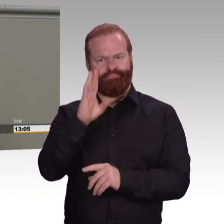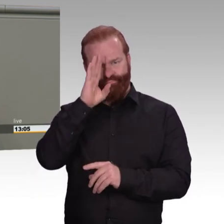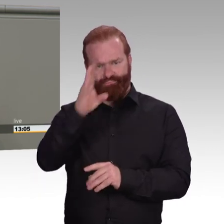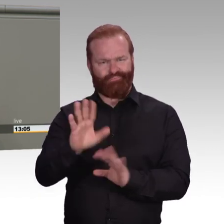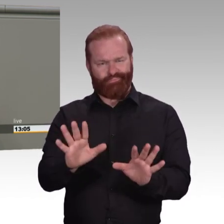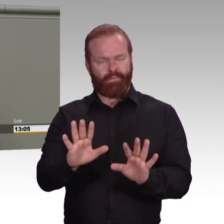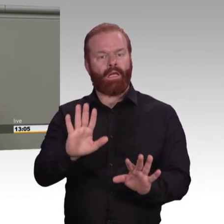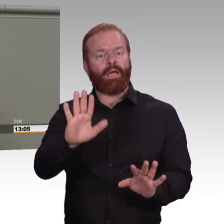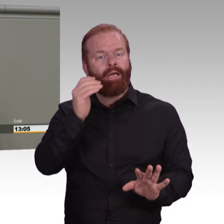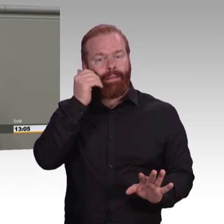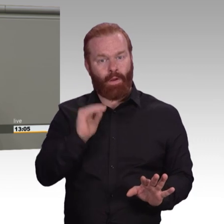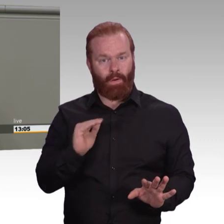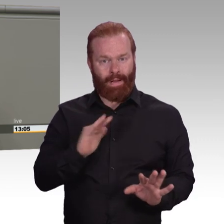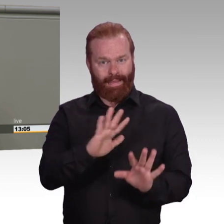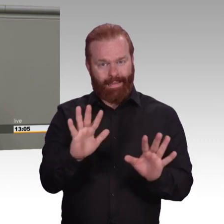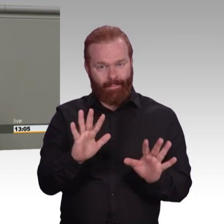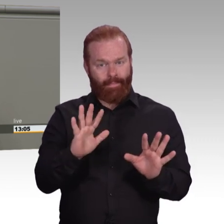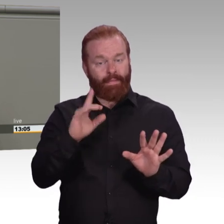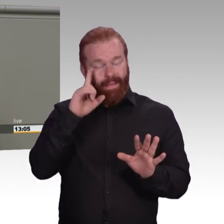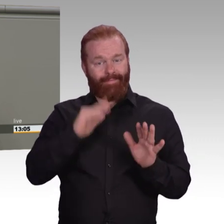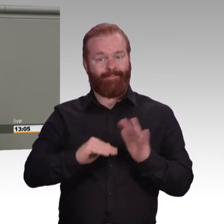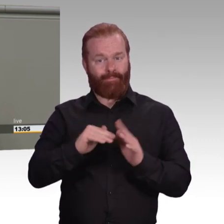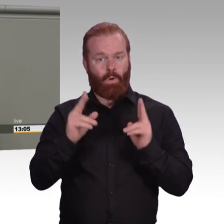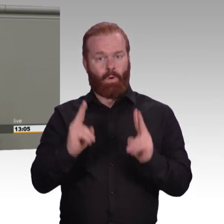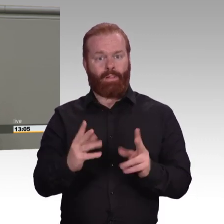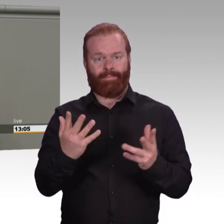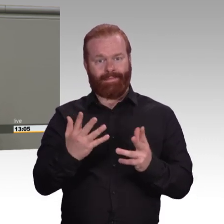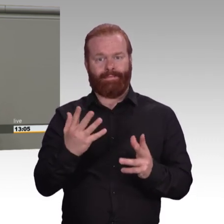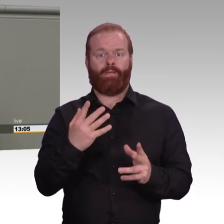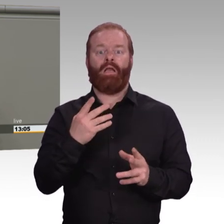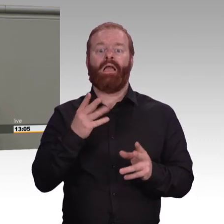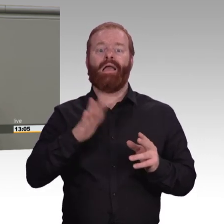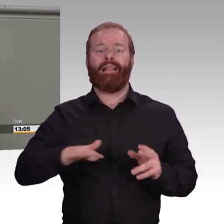und die Orientierung am Kindeswohl in dieser Kombination in unser Grundgesetz aufzunehmen,